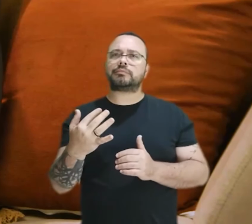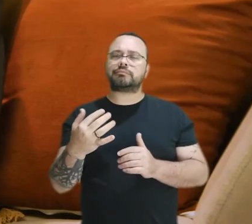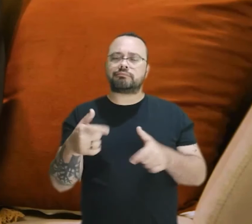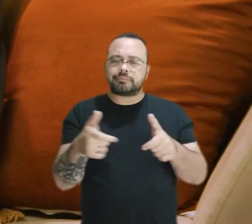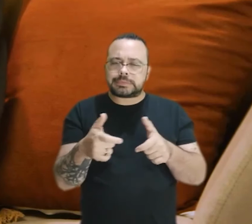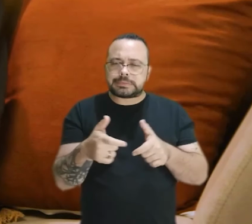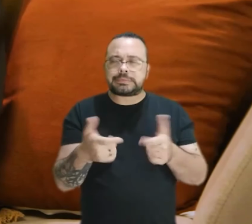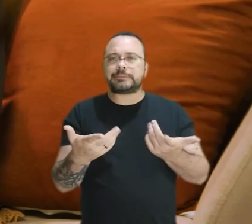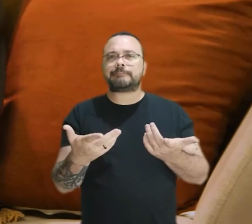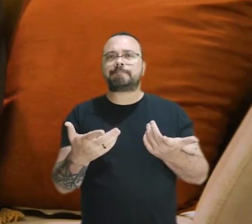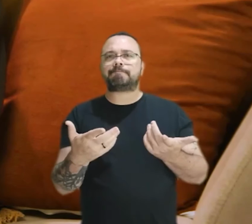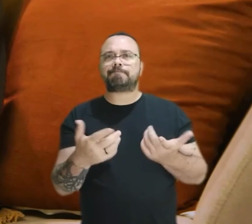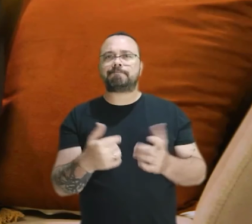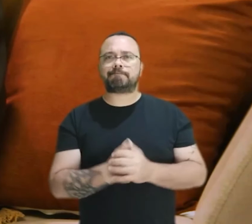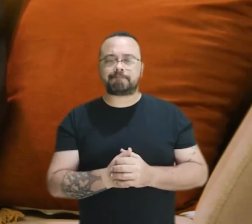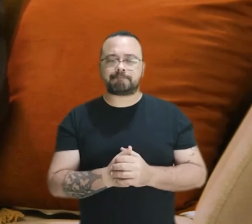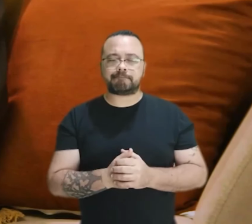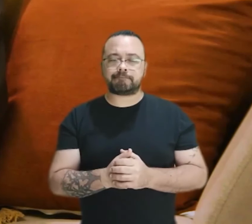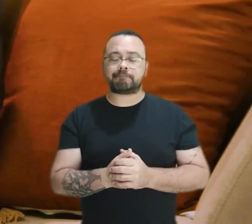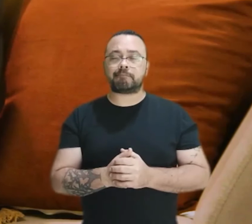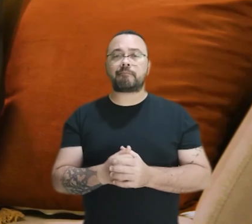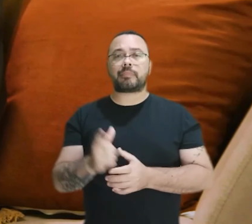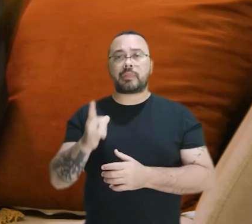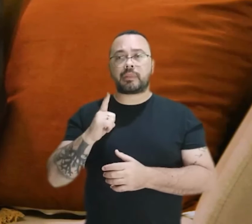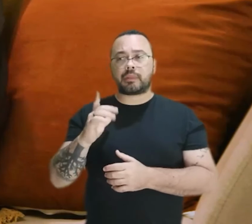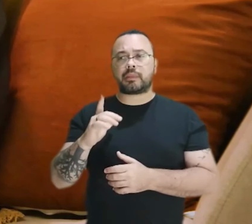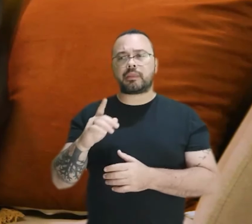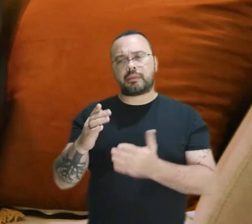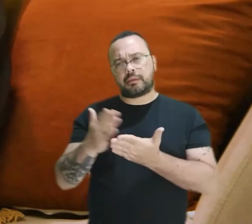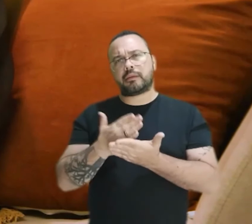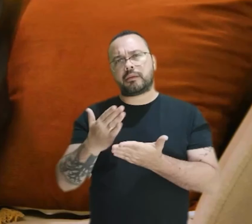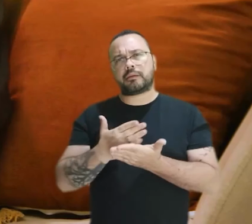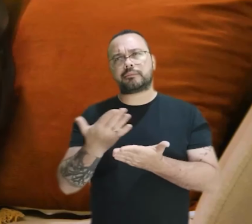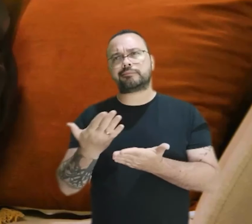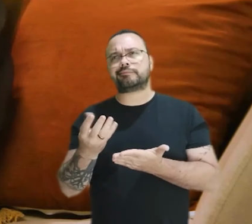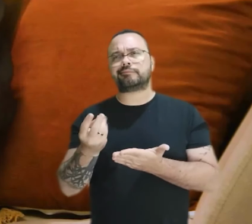e tal, e em geral, são livros que têm uma...